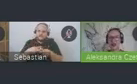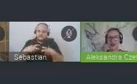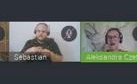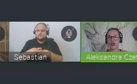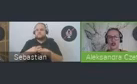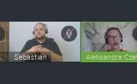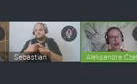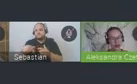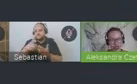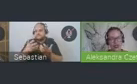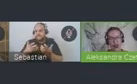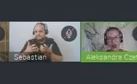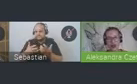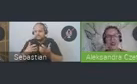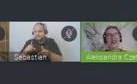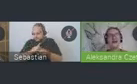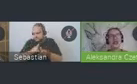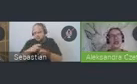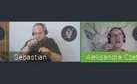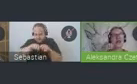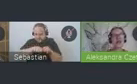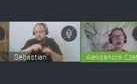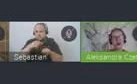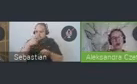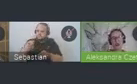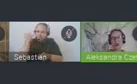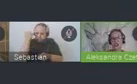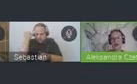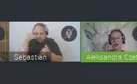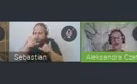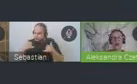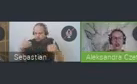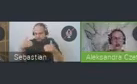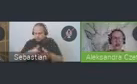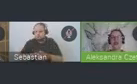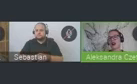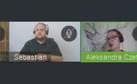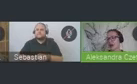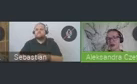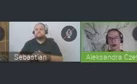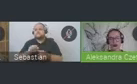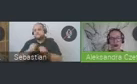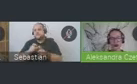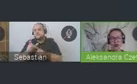więc zachęcamy też do krytycznego przeglądania materiałów, wiadomo, że czasami tam jakiś link nie działa.